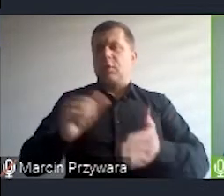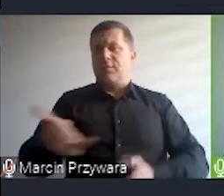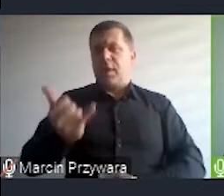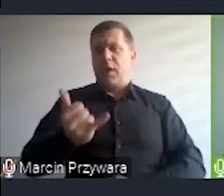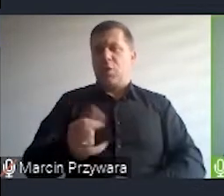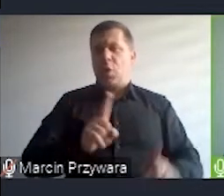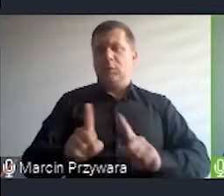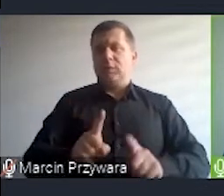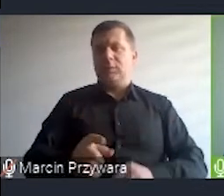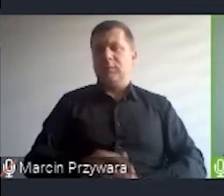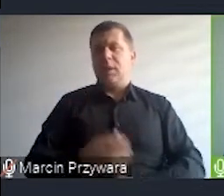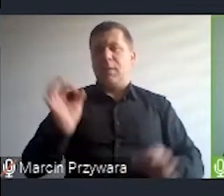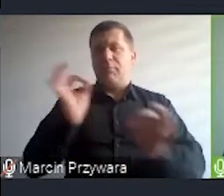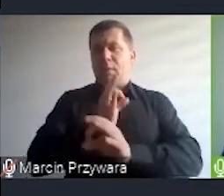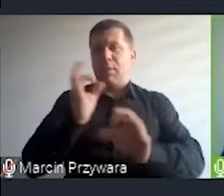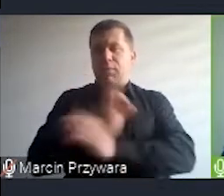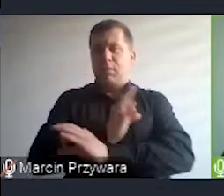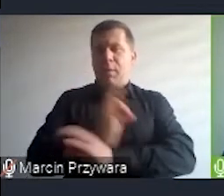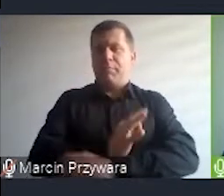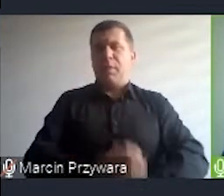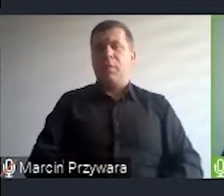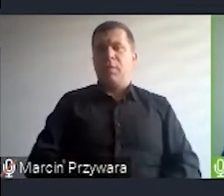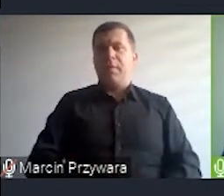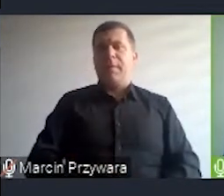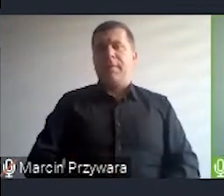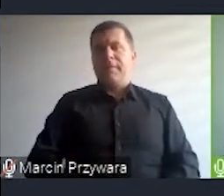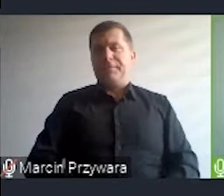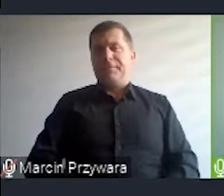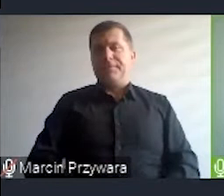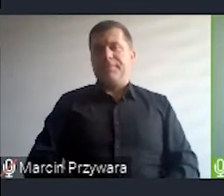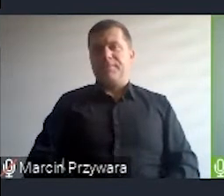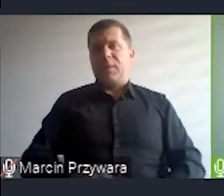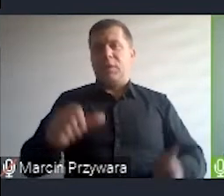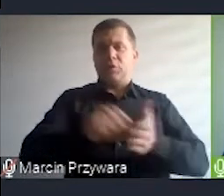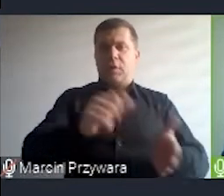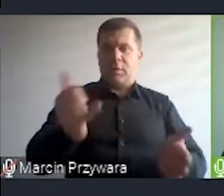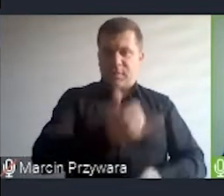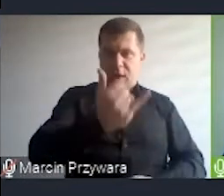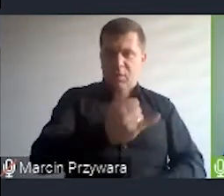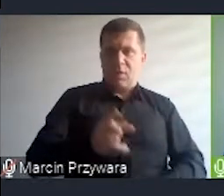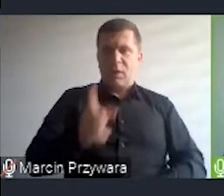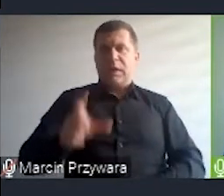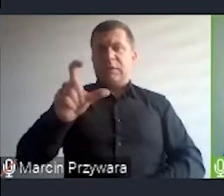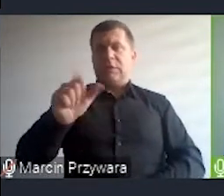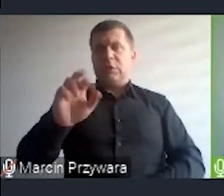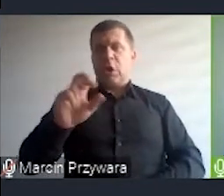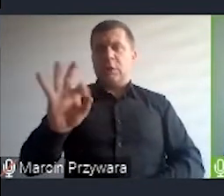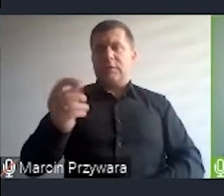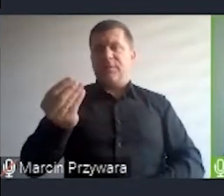Najczęściej pojawiają się pomyłki w kontekście środka trwałego i cross-financingu.